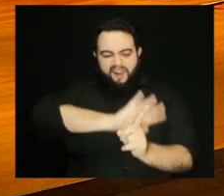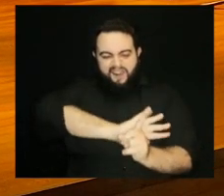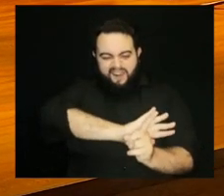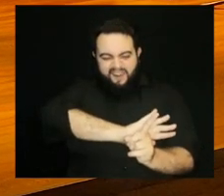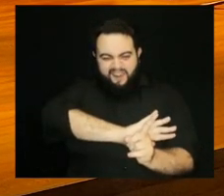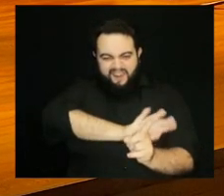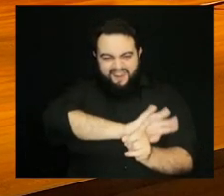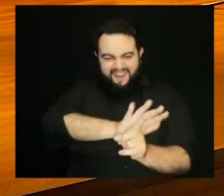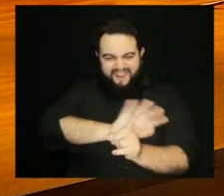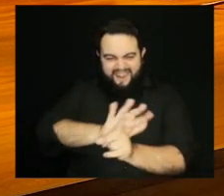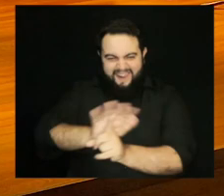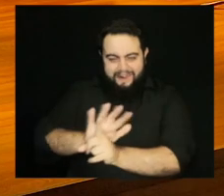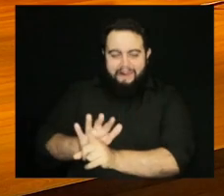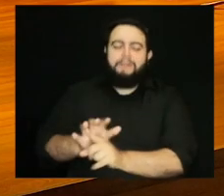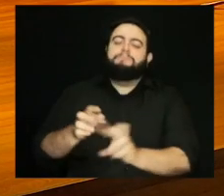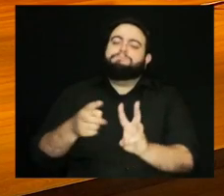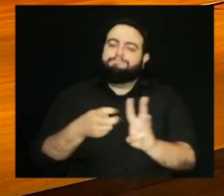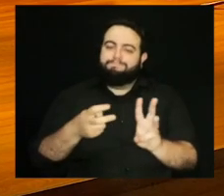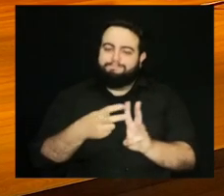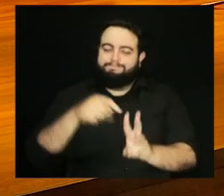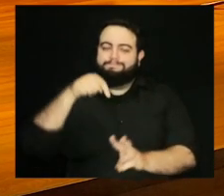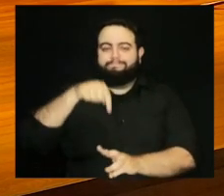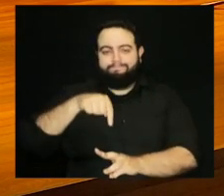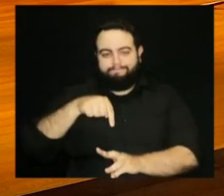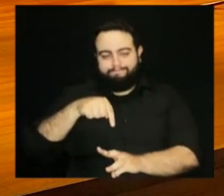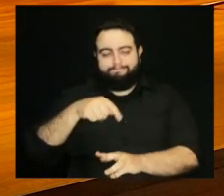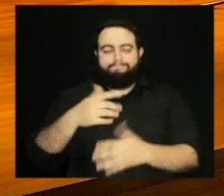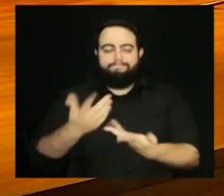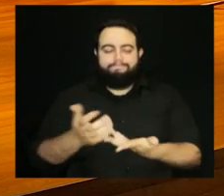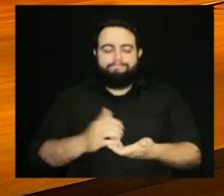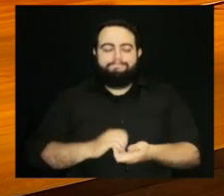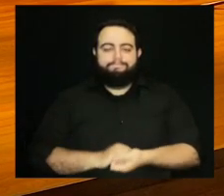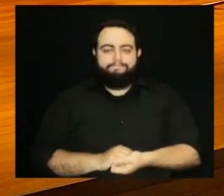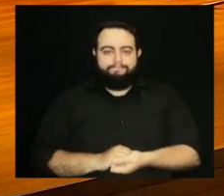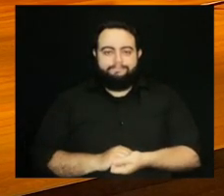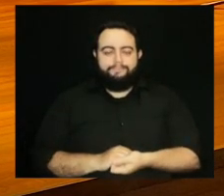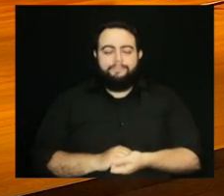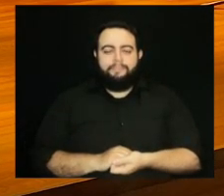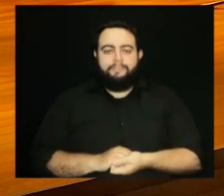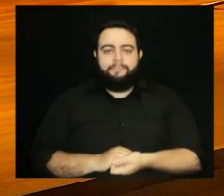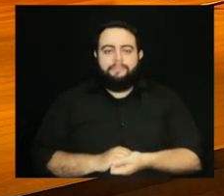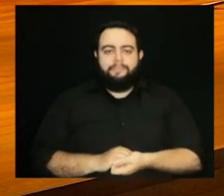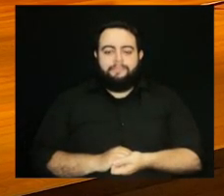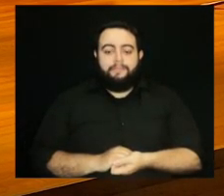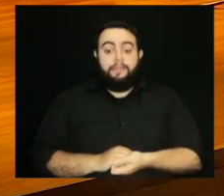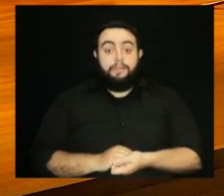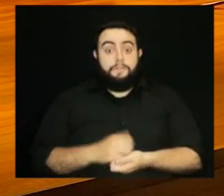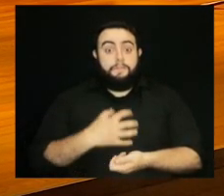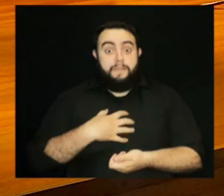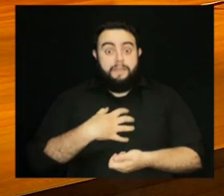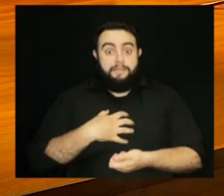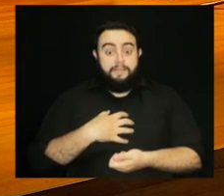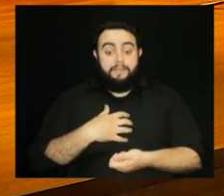originários aqui, de uma forma em que não restou na corrente sanguínea da cultura brasileira